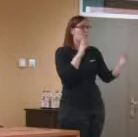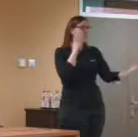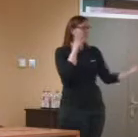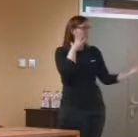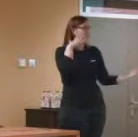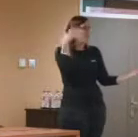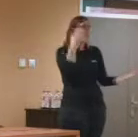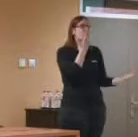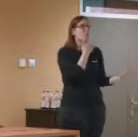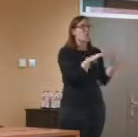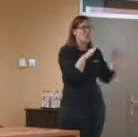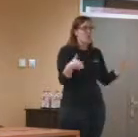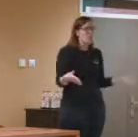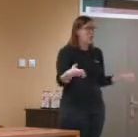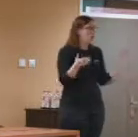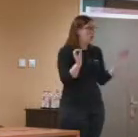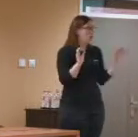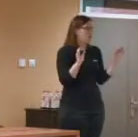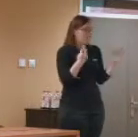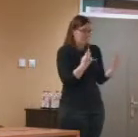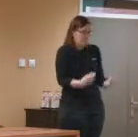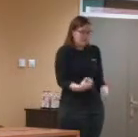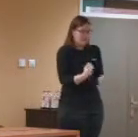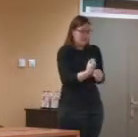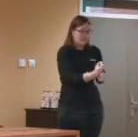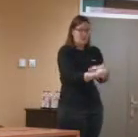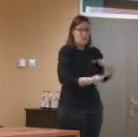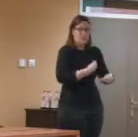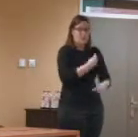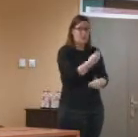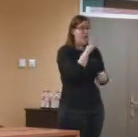pero hay muchísimo trabajo por hacer que los pocos periodistas que están en las plantillas